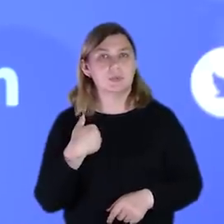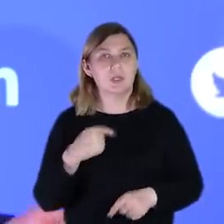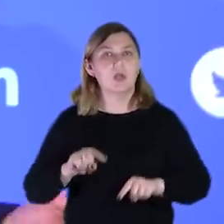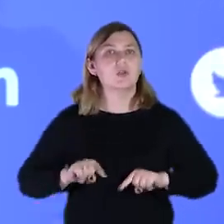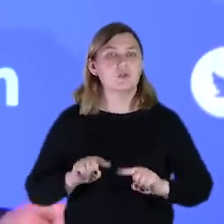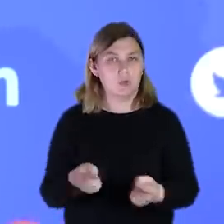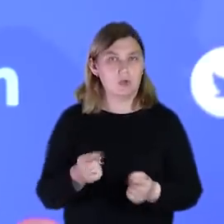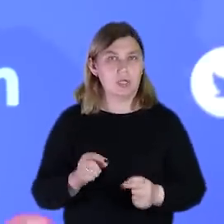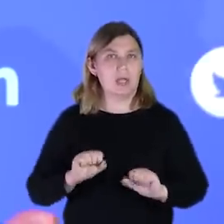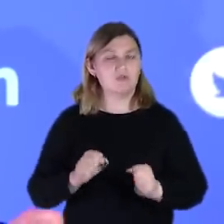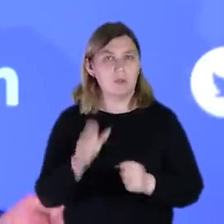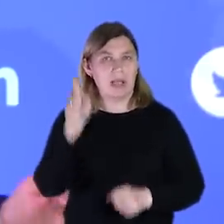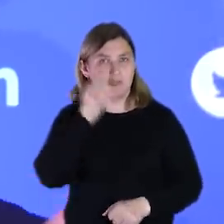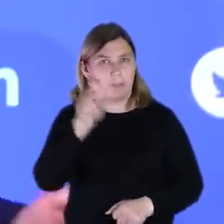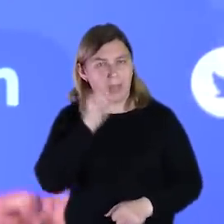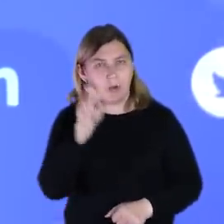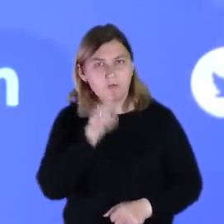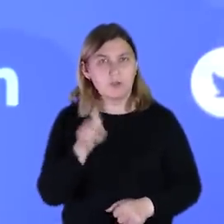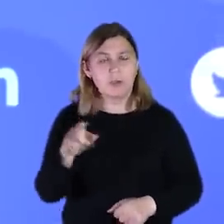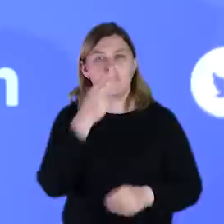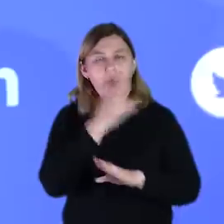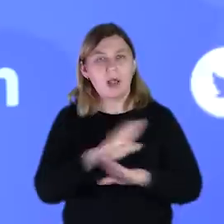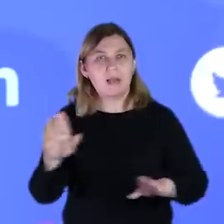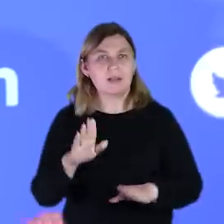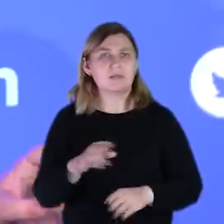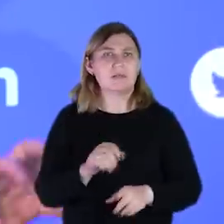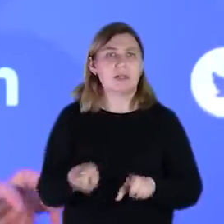zorganizowana działalność szpiegowska. Ujawniane afery to potwierdzały, że tam były te